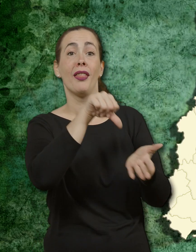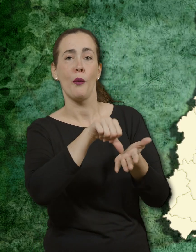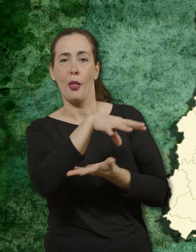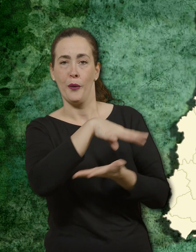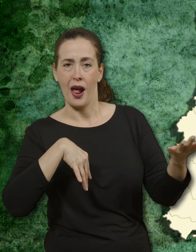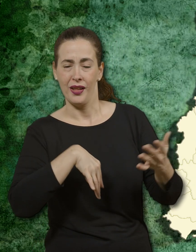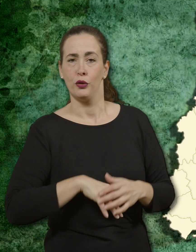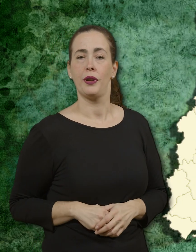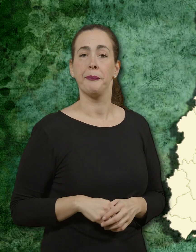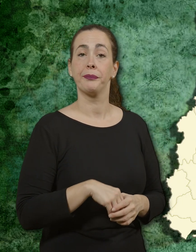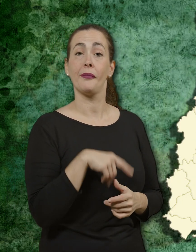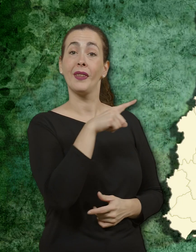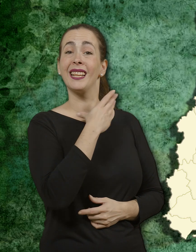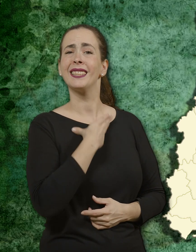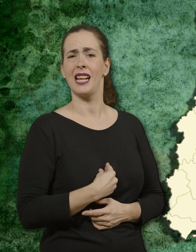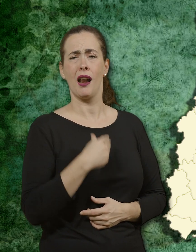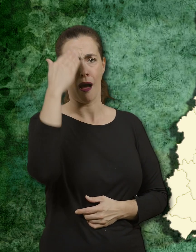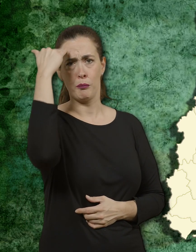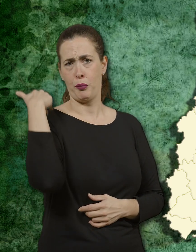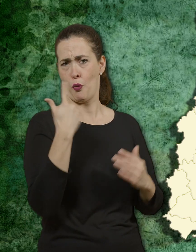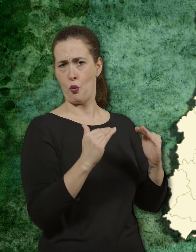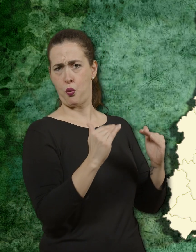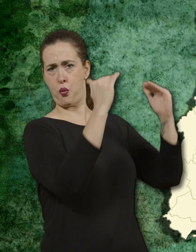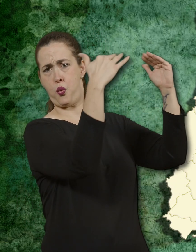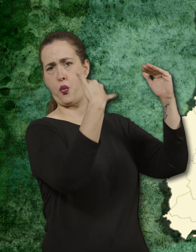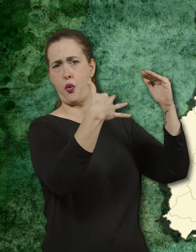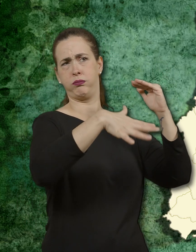Tiana és un poble costerut embolcallat per les suaus ondulacions de les muntanyes